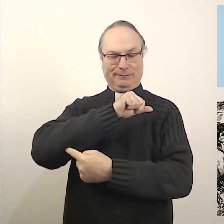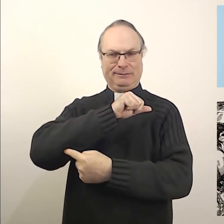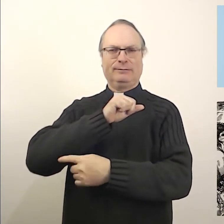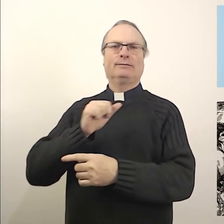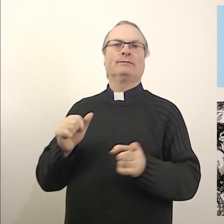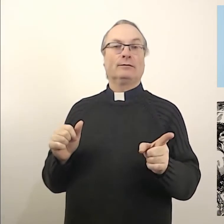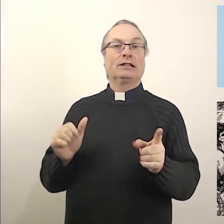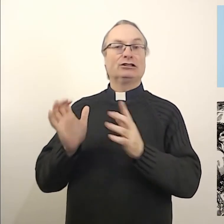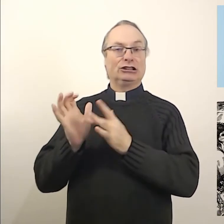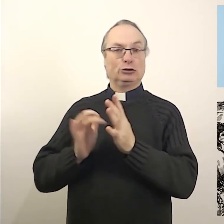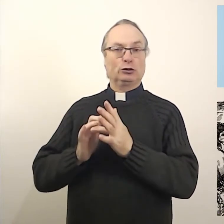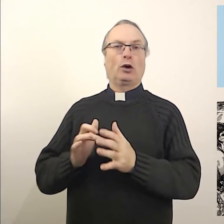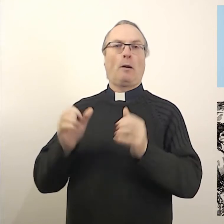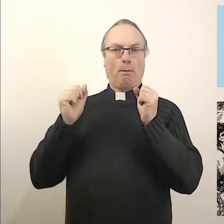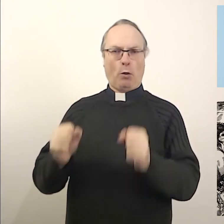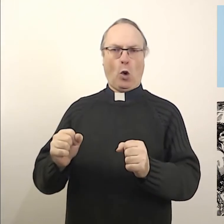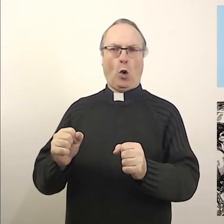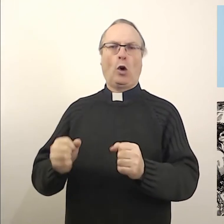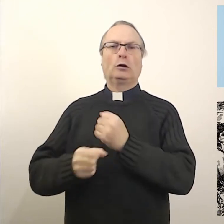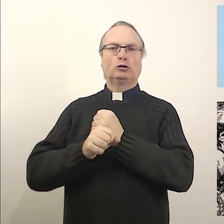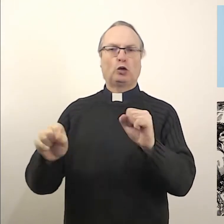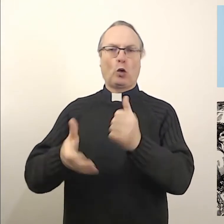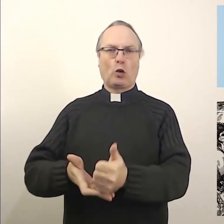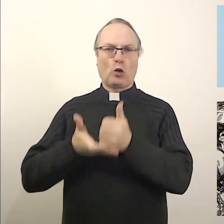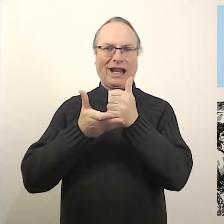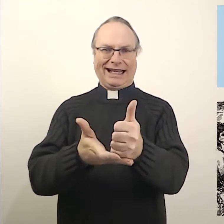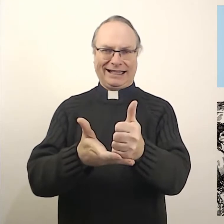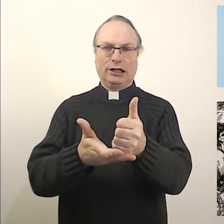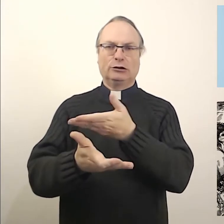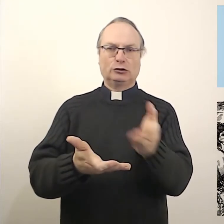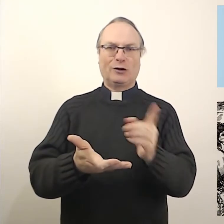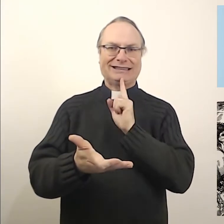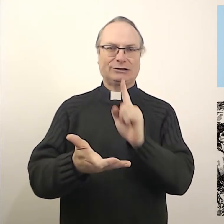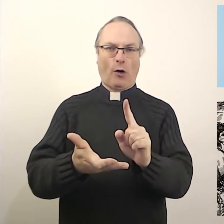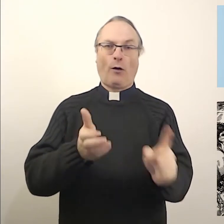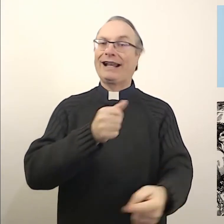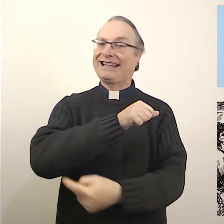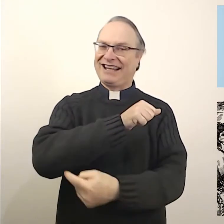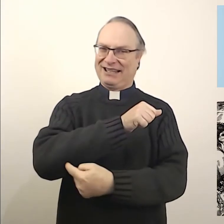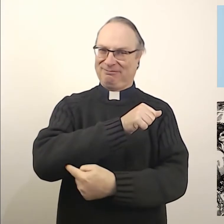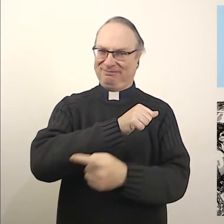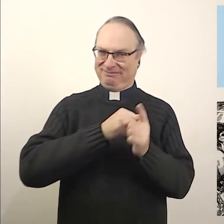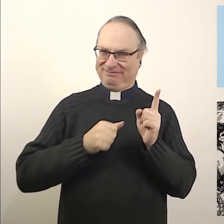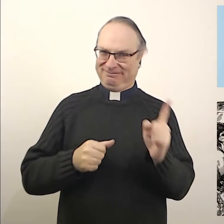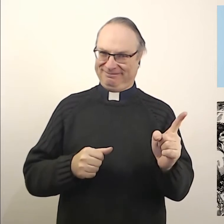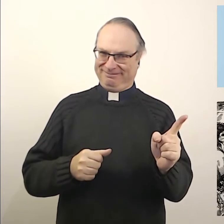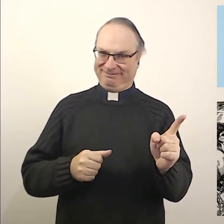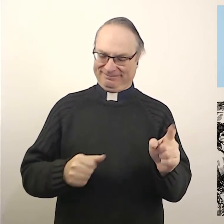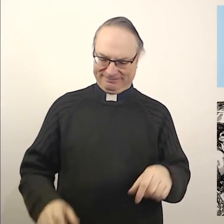Jésus peut secourir ceux qui sont tentés.